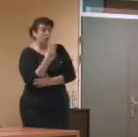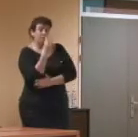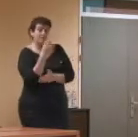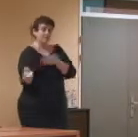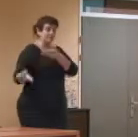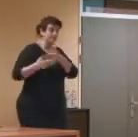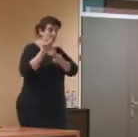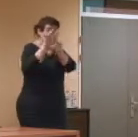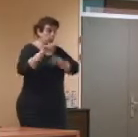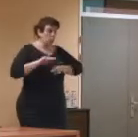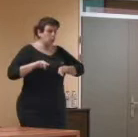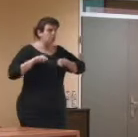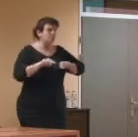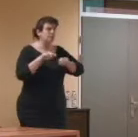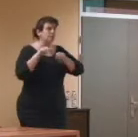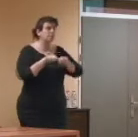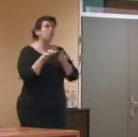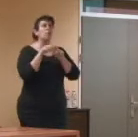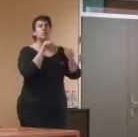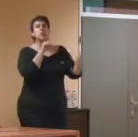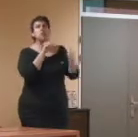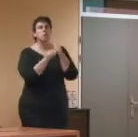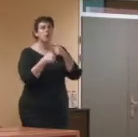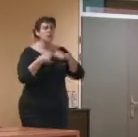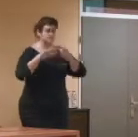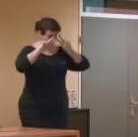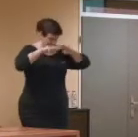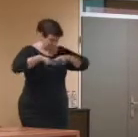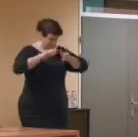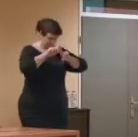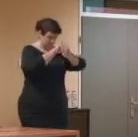muy directamente encaminadas a plantearnos preguntas, hemos procurado que